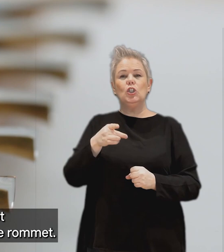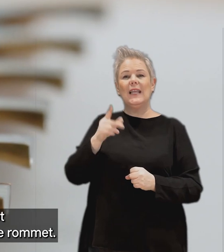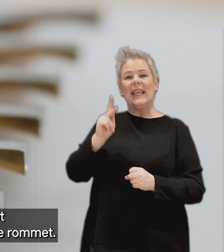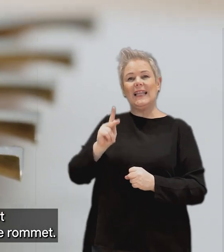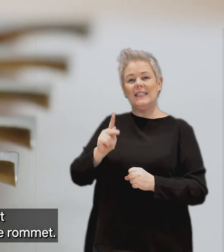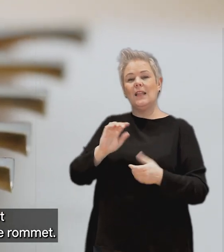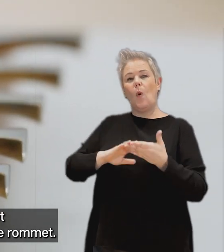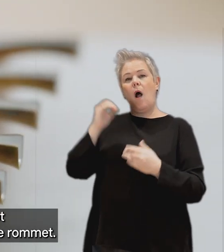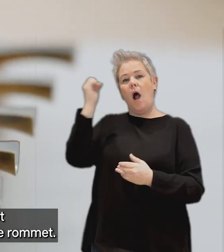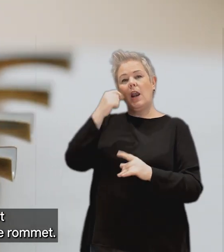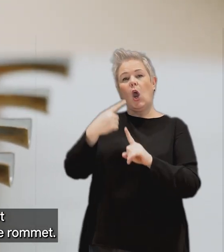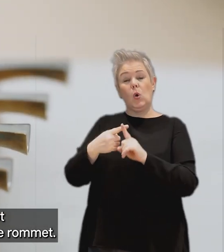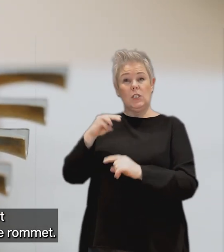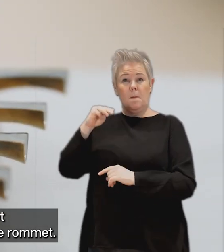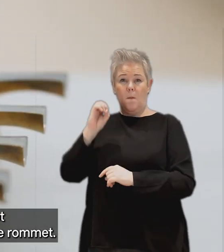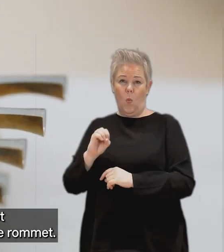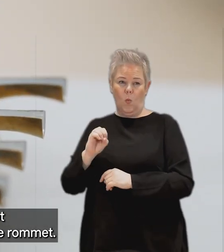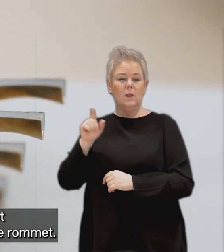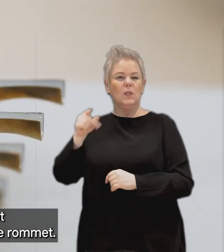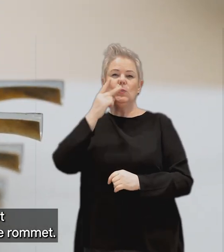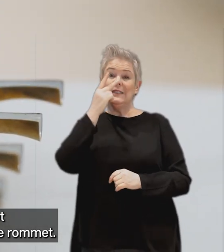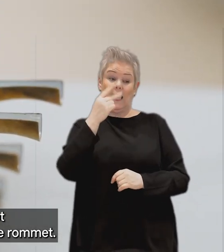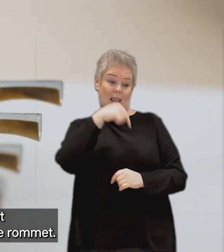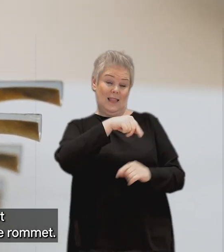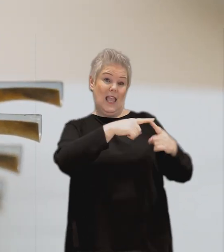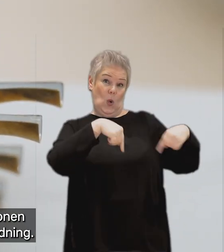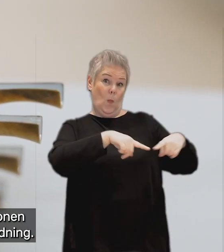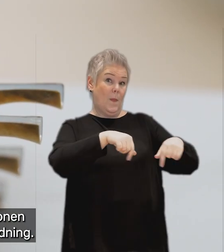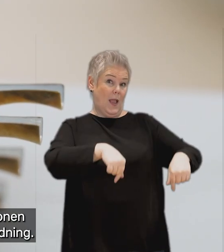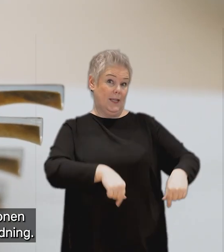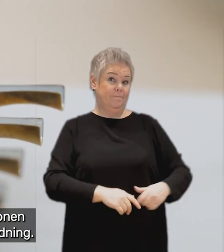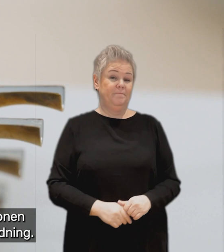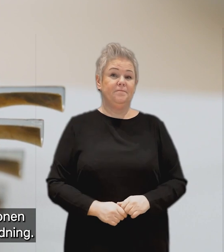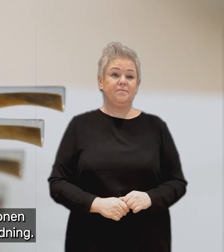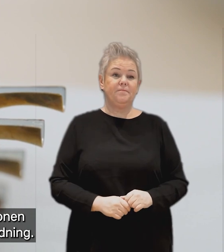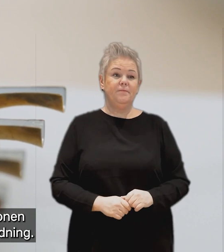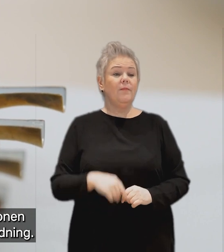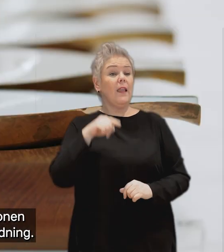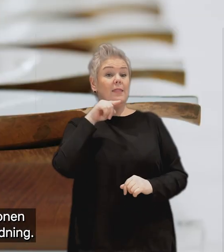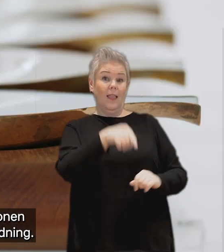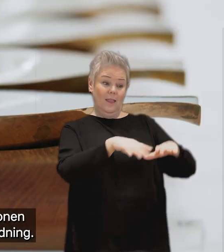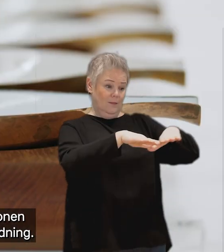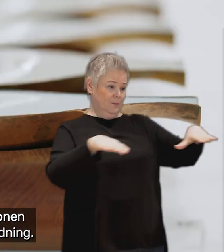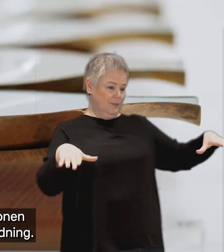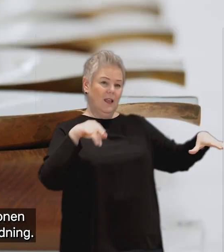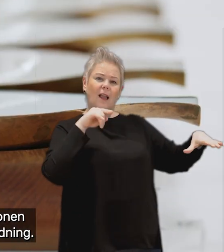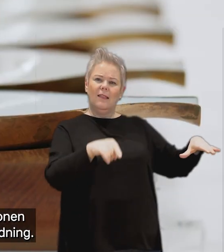Du kan se det i begynnelsen av dette rommet. Denne installasjonen er ladet med betydning.